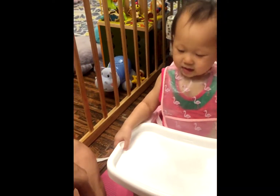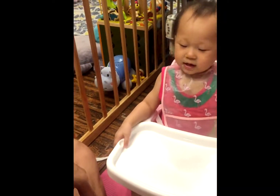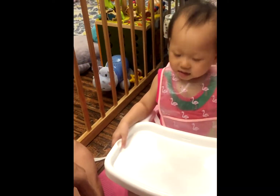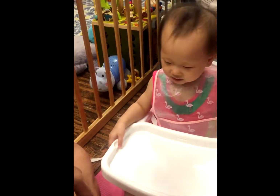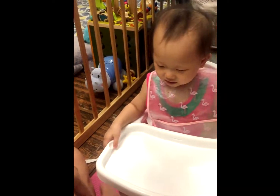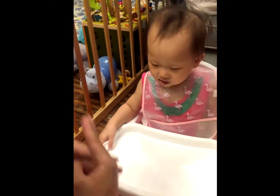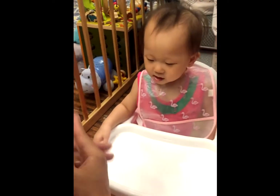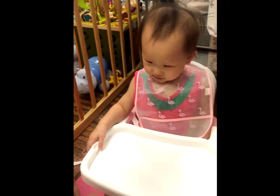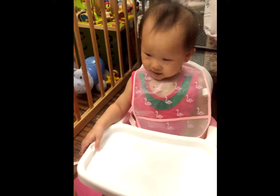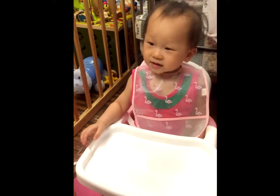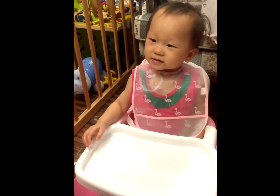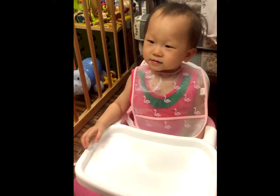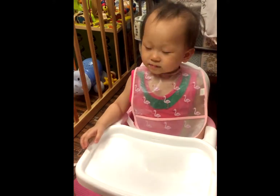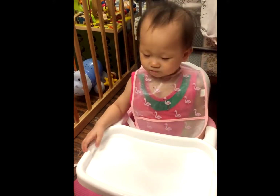イェス！